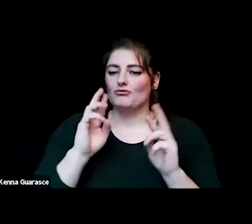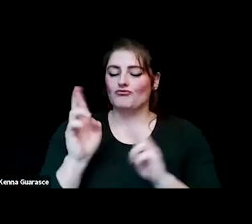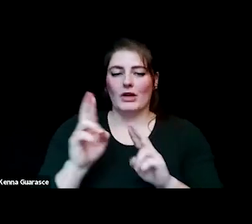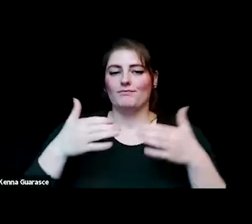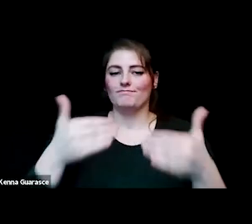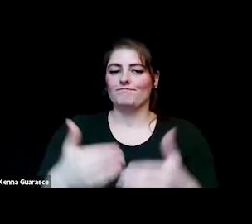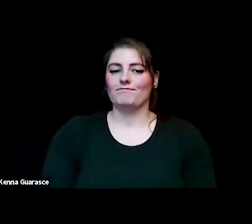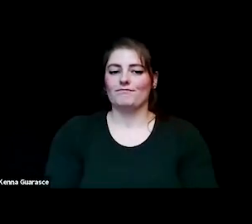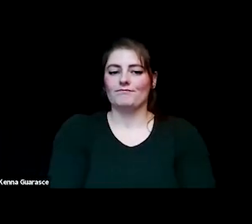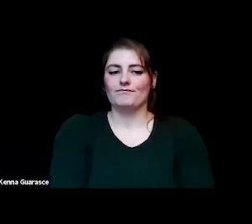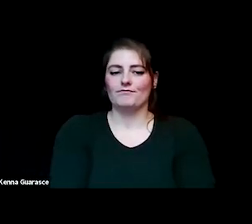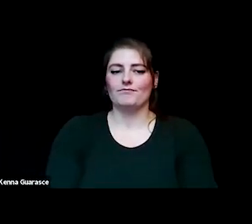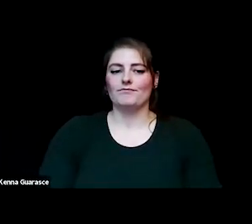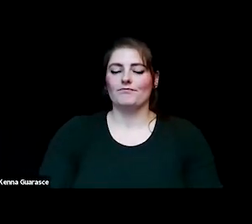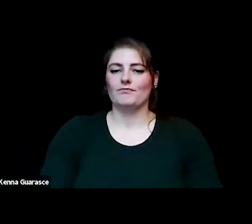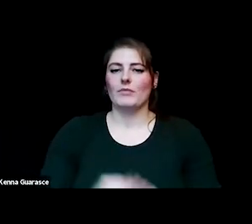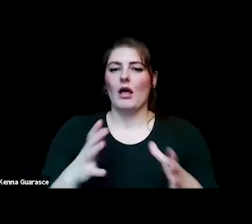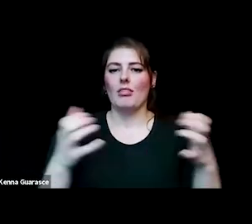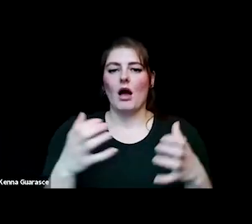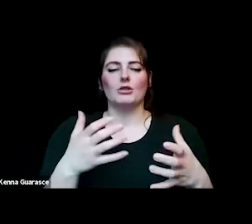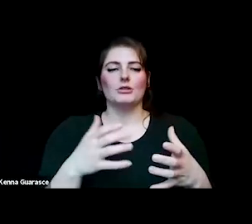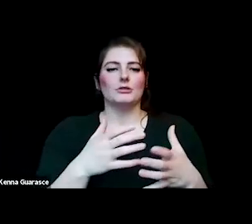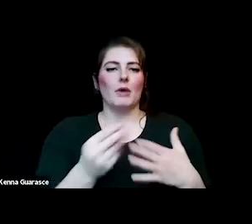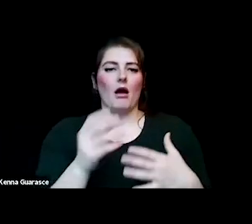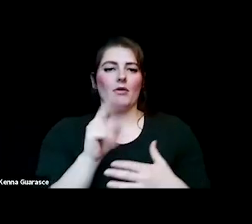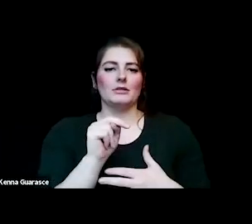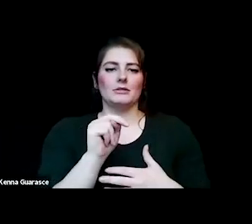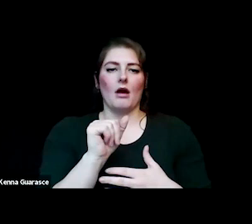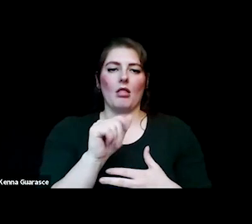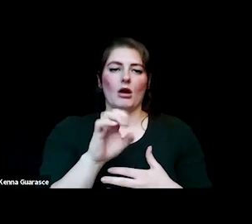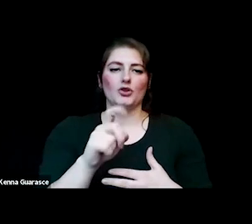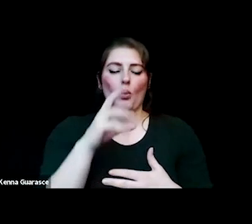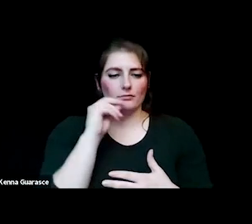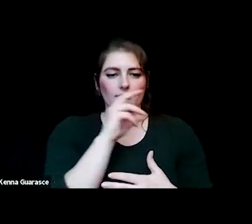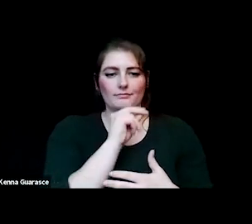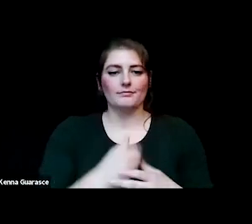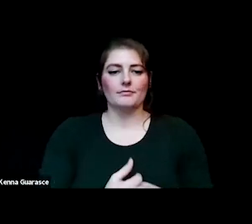Con el gran suministro de naloxona y la capacitación en reducción de daños que tenemos aquí en el equipo de Ciencia de la Adicción,